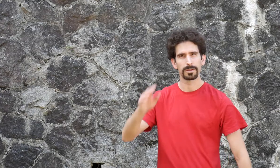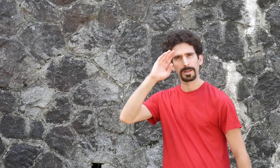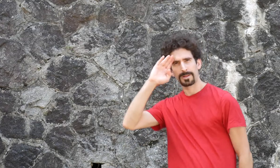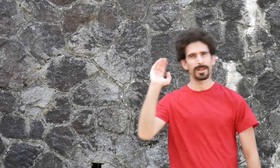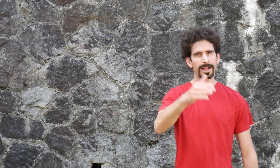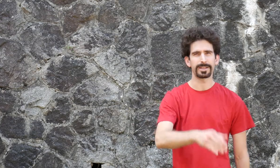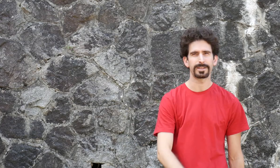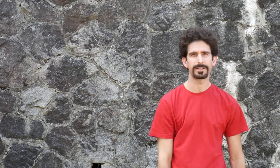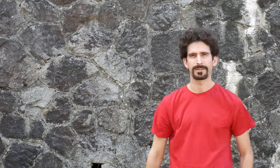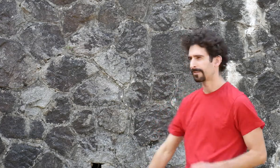Hey !